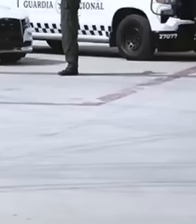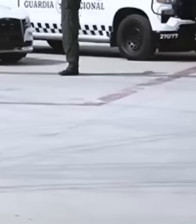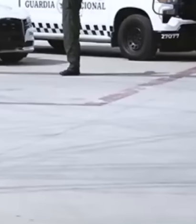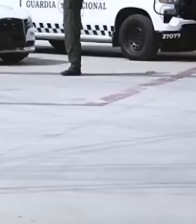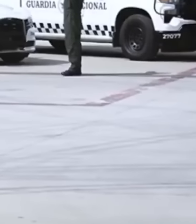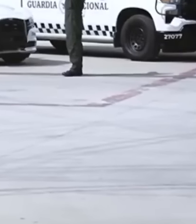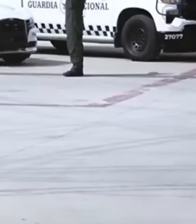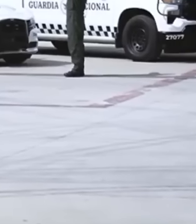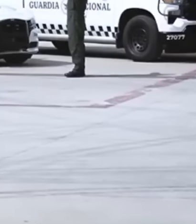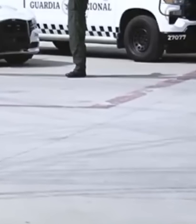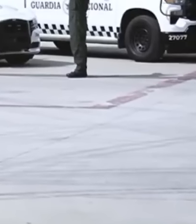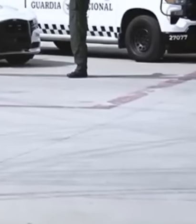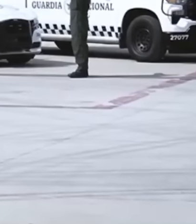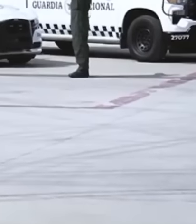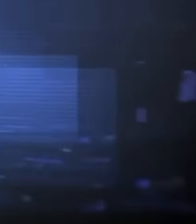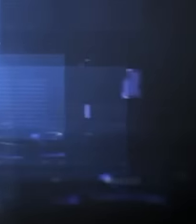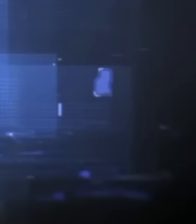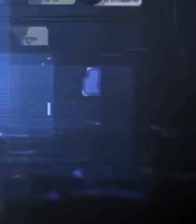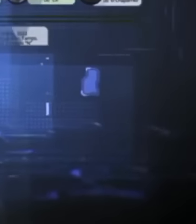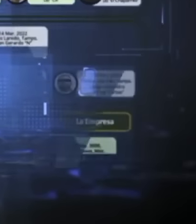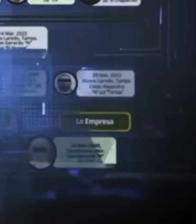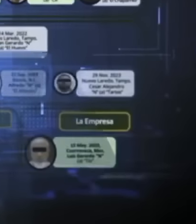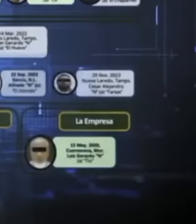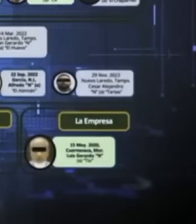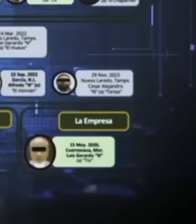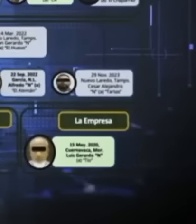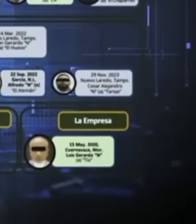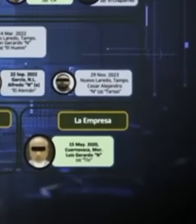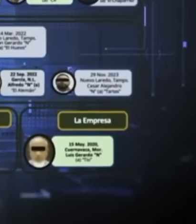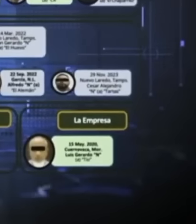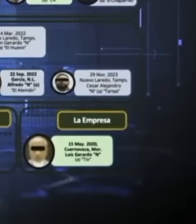Esto se aprecia desde la administración del presidente Andrés Manuel López Obrador, en la